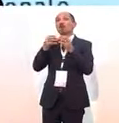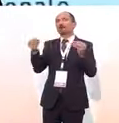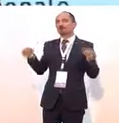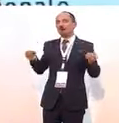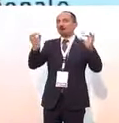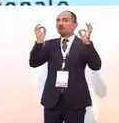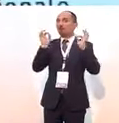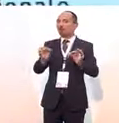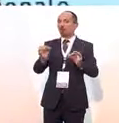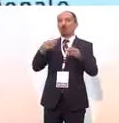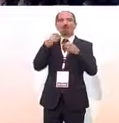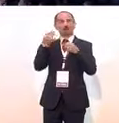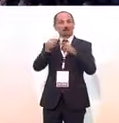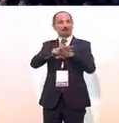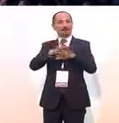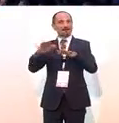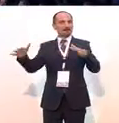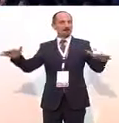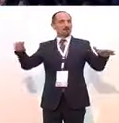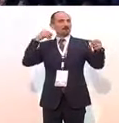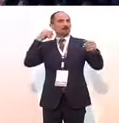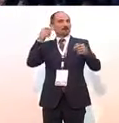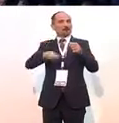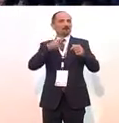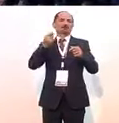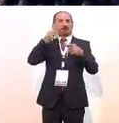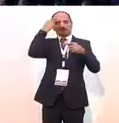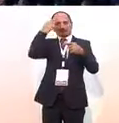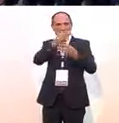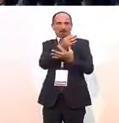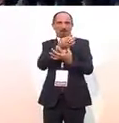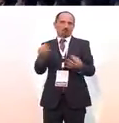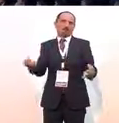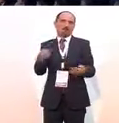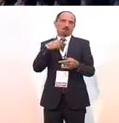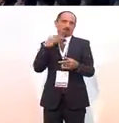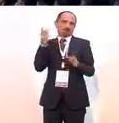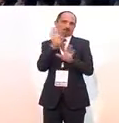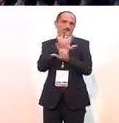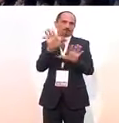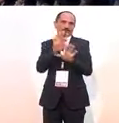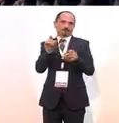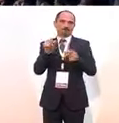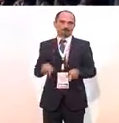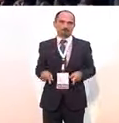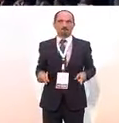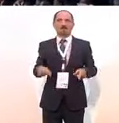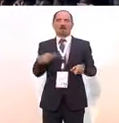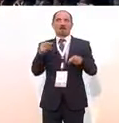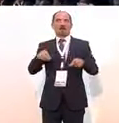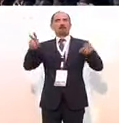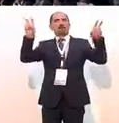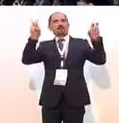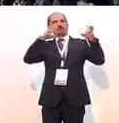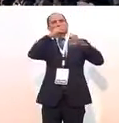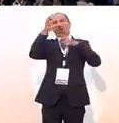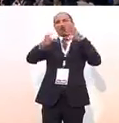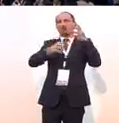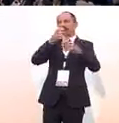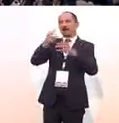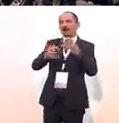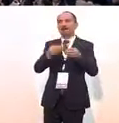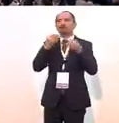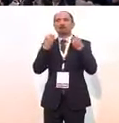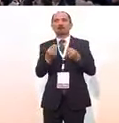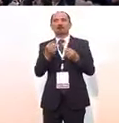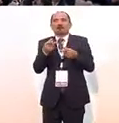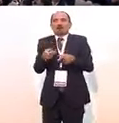cui le dinamiche sulle pensioni sono quelle che sappiamo. “Ah ma questo è un tema complicato…”: